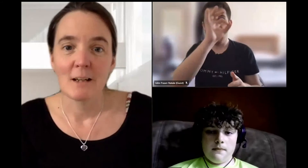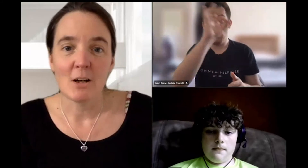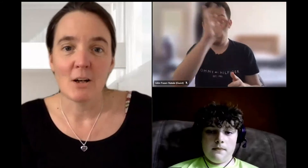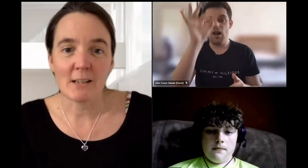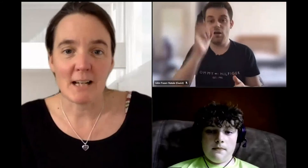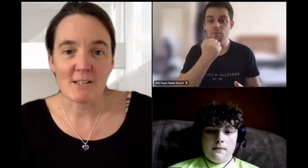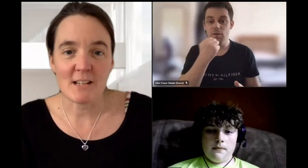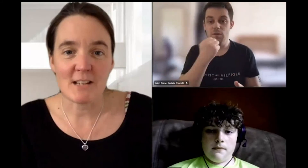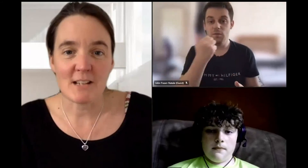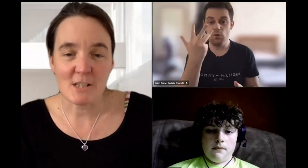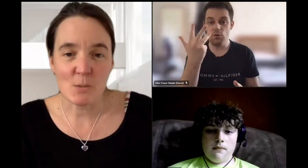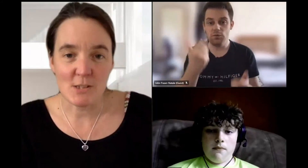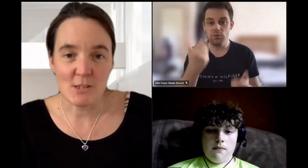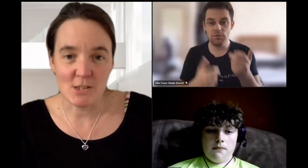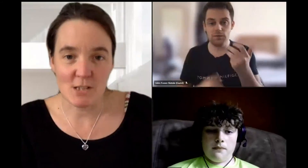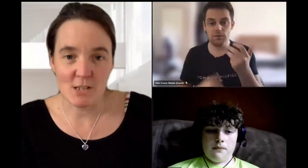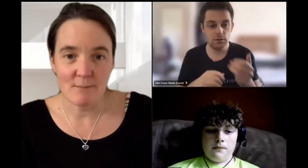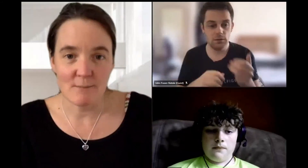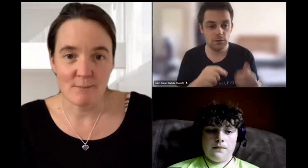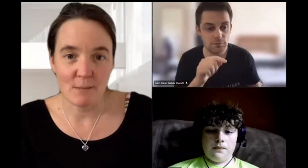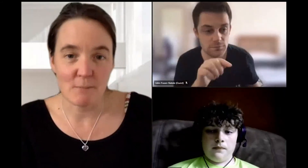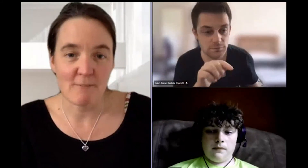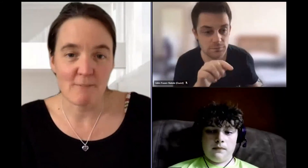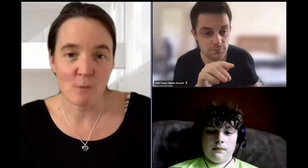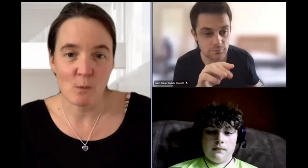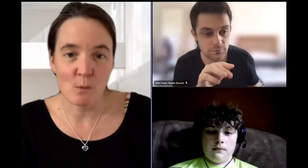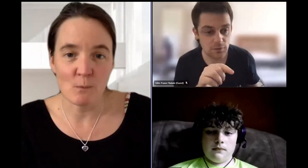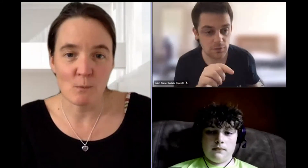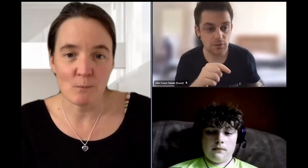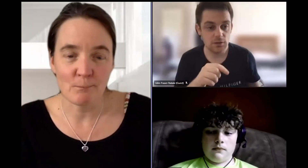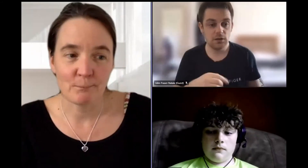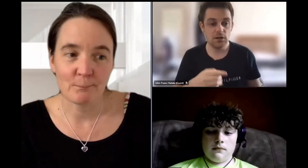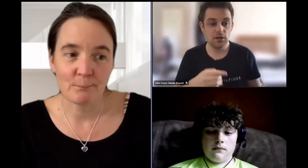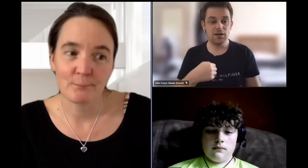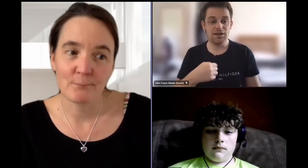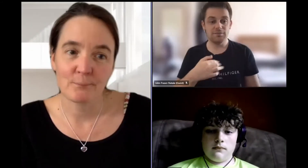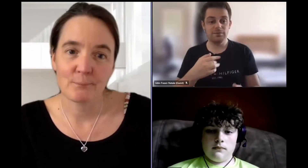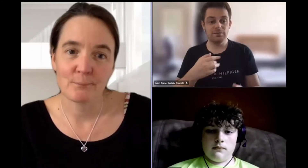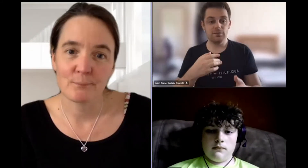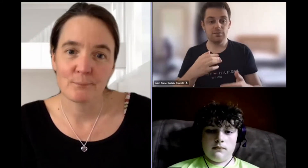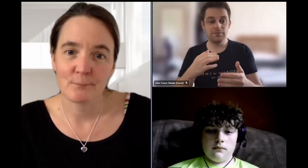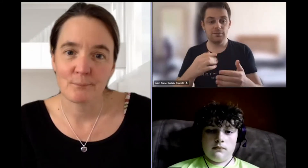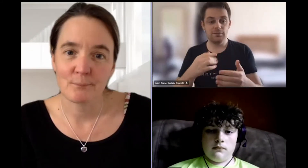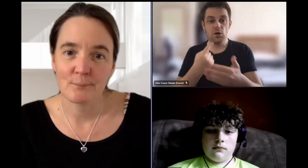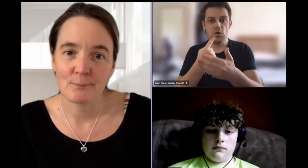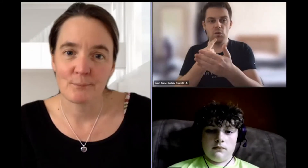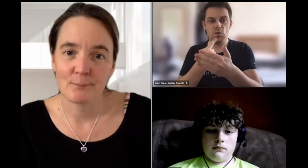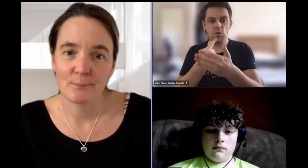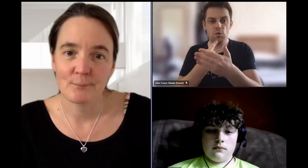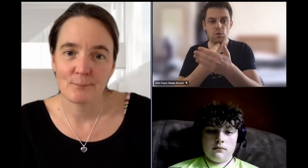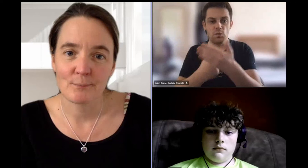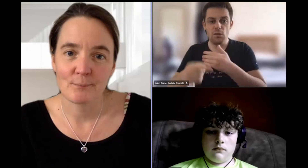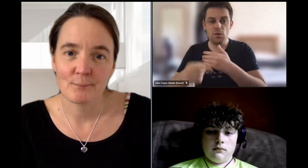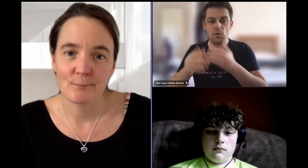Ocê, y cwestiwn nesaf, sef rhif 4: